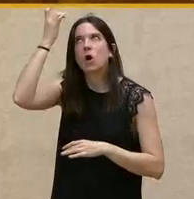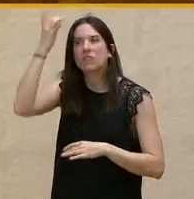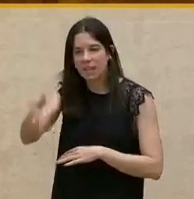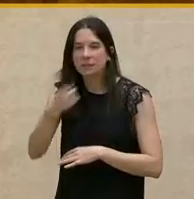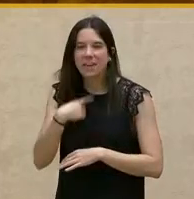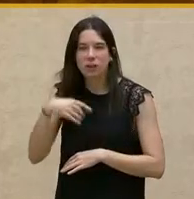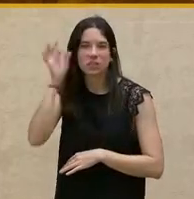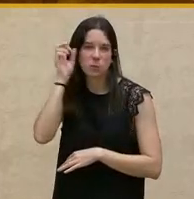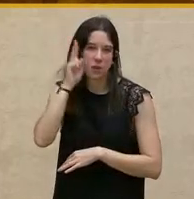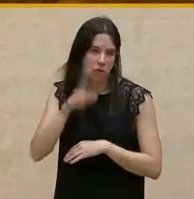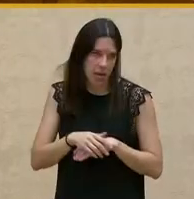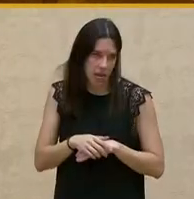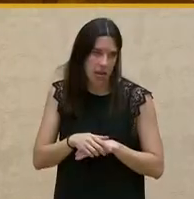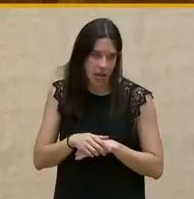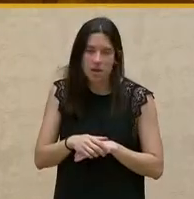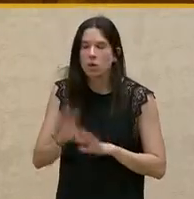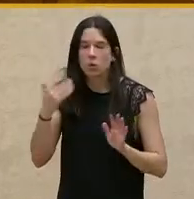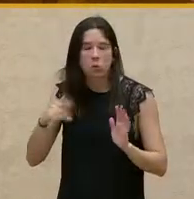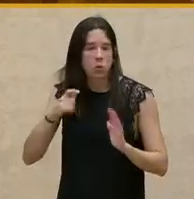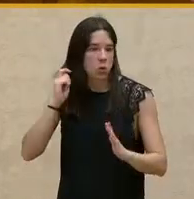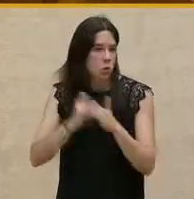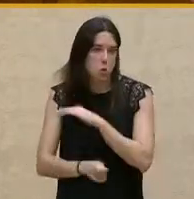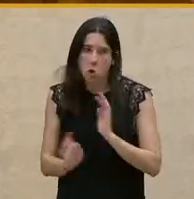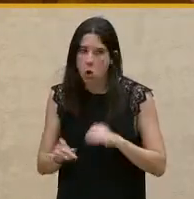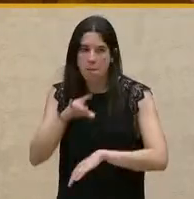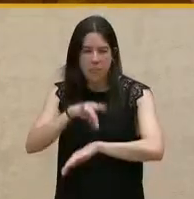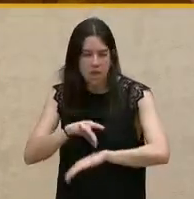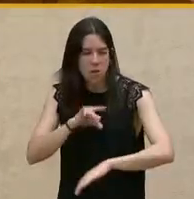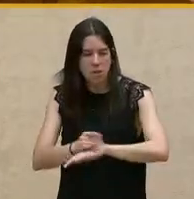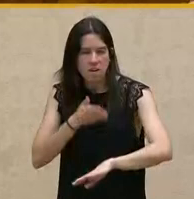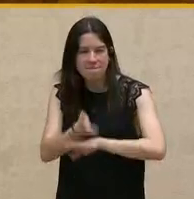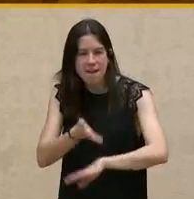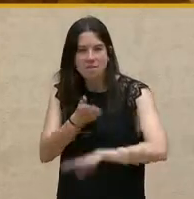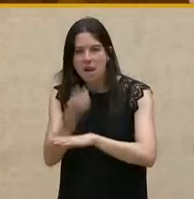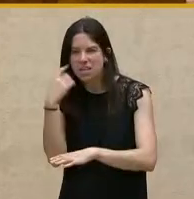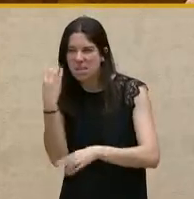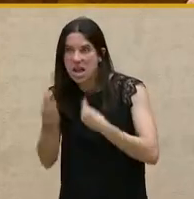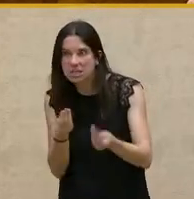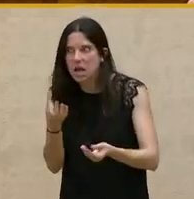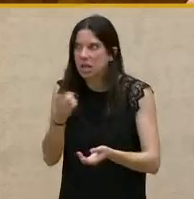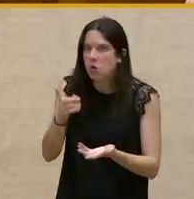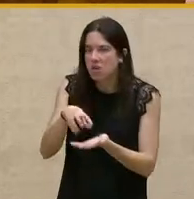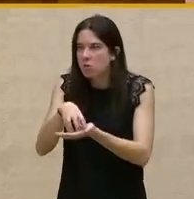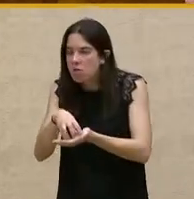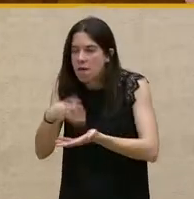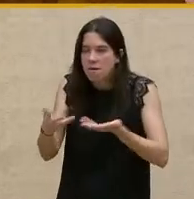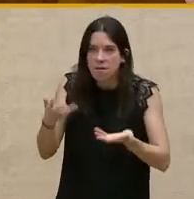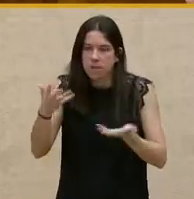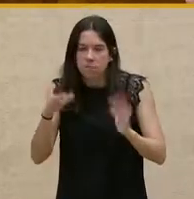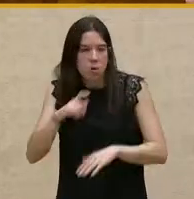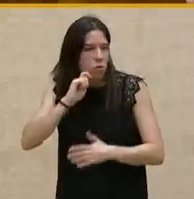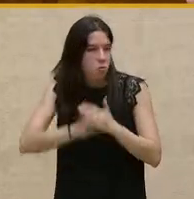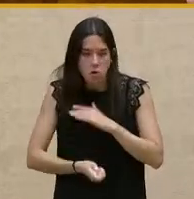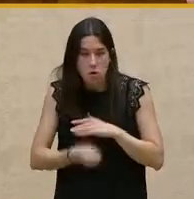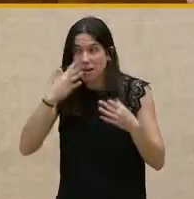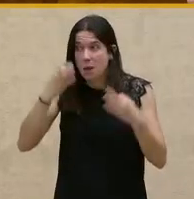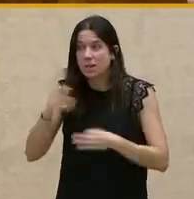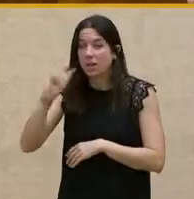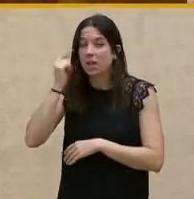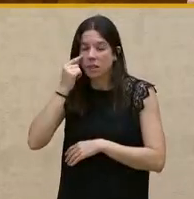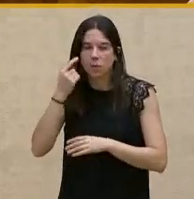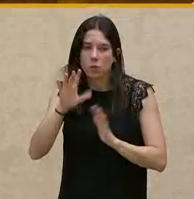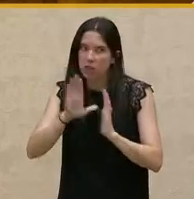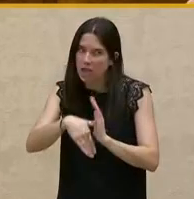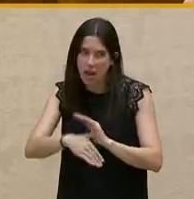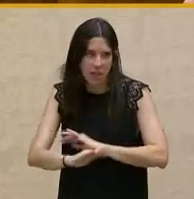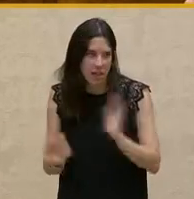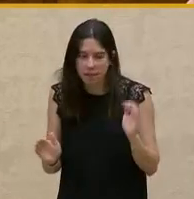de Usher. Fue muy duro. Médicos, qué iba pasando, realmente la detección fue muy tardía. Empezar con